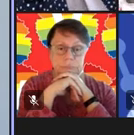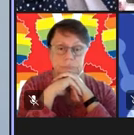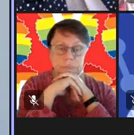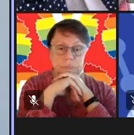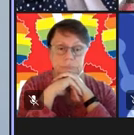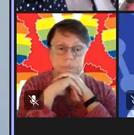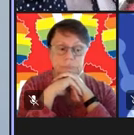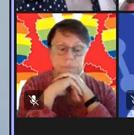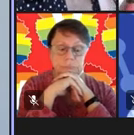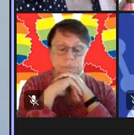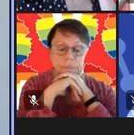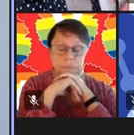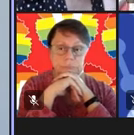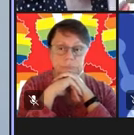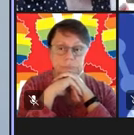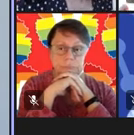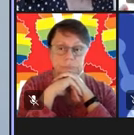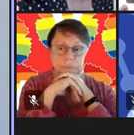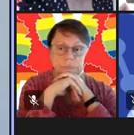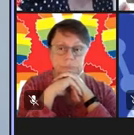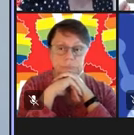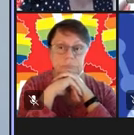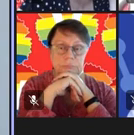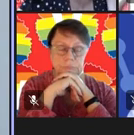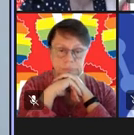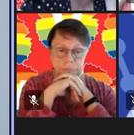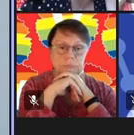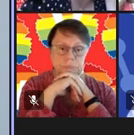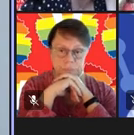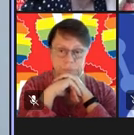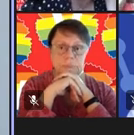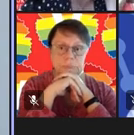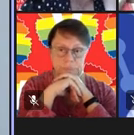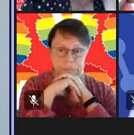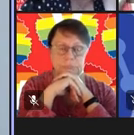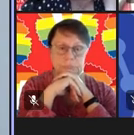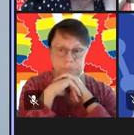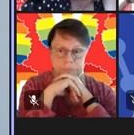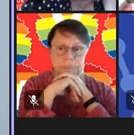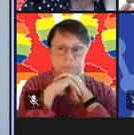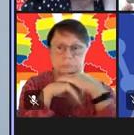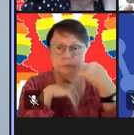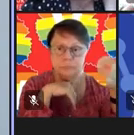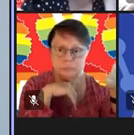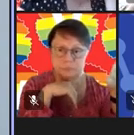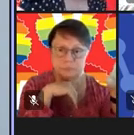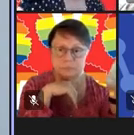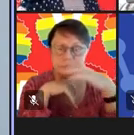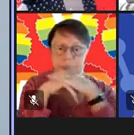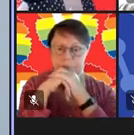Och Det kan absolut skriva sen i beslutsunderlag Tack